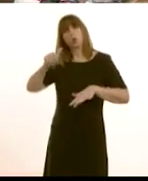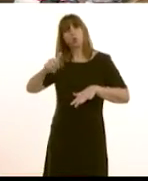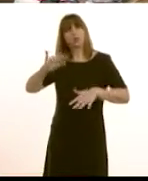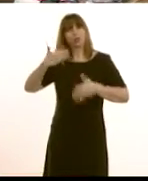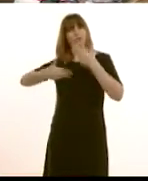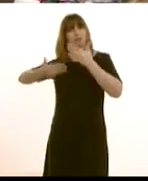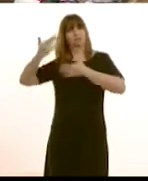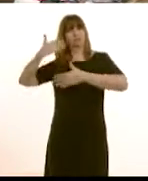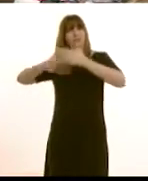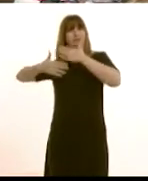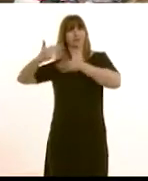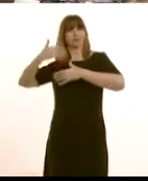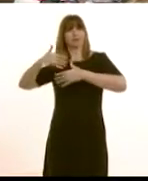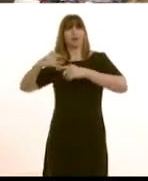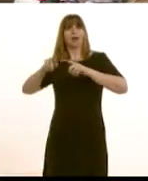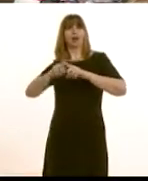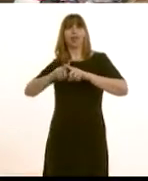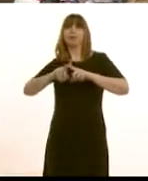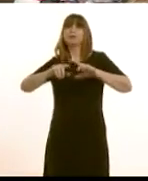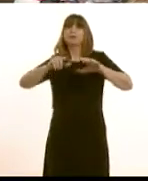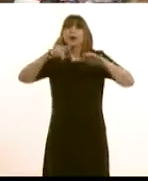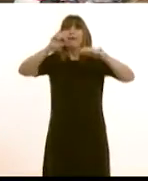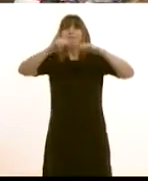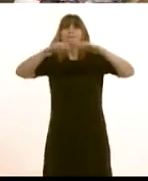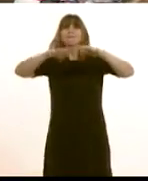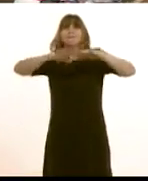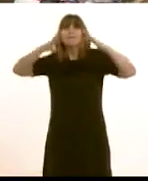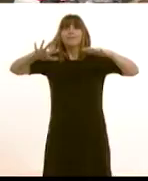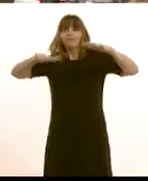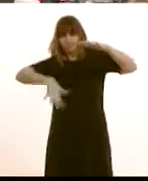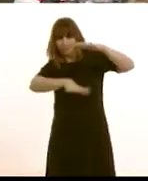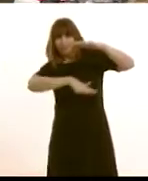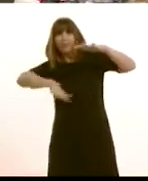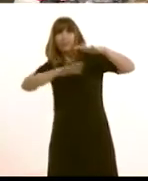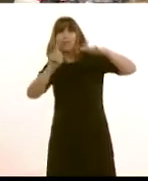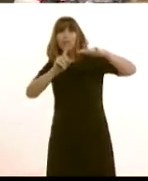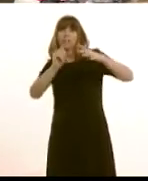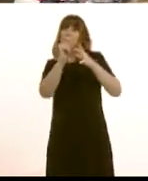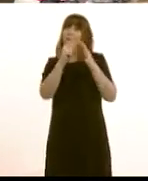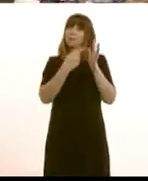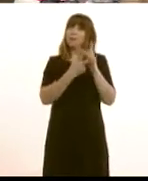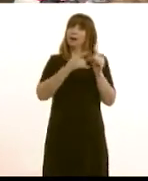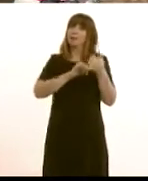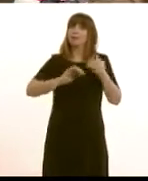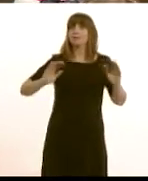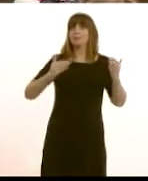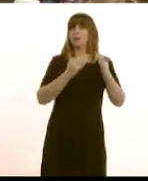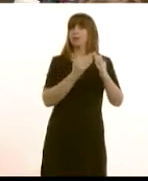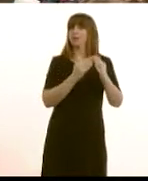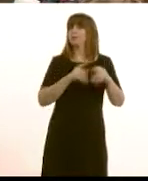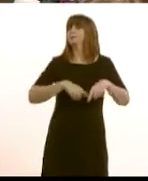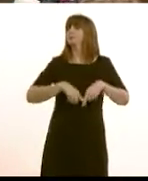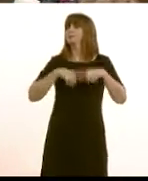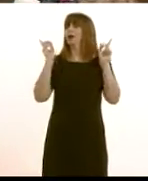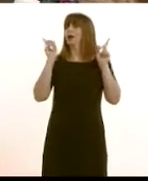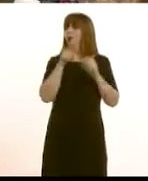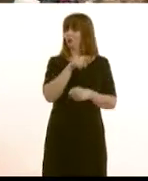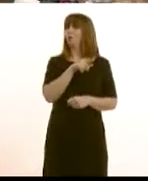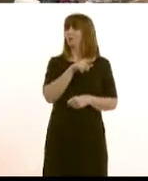yn yr ardal ac o ran daearyddiaeth y mynydd ei hunan. Maeín rhywbeth, wrth gwrs, i Visit